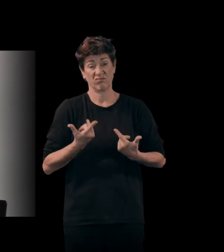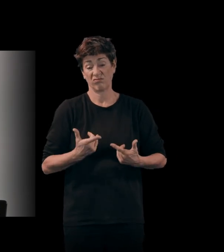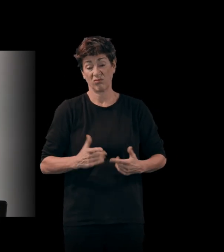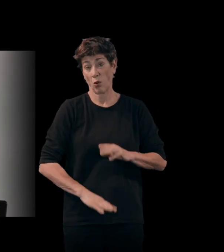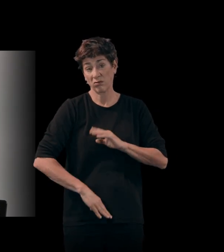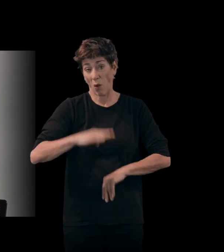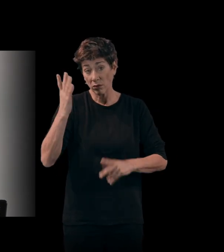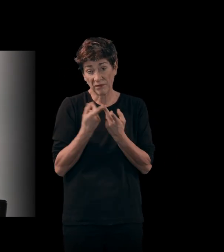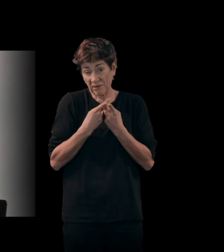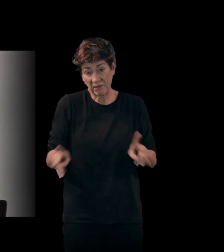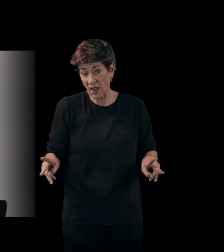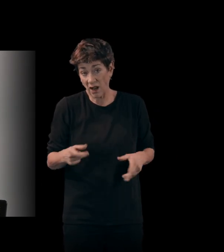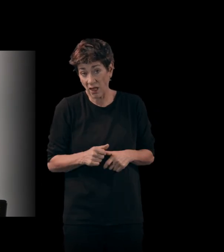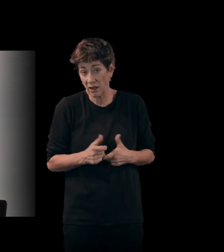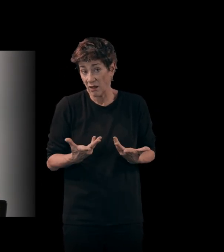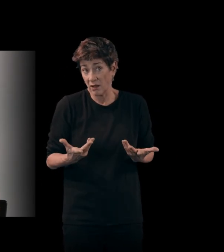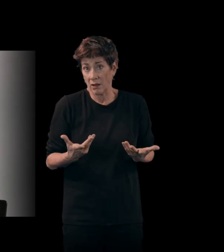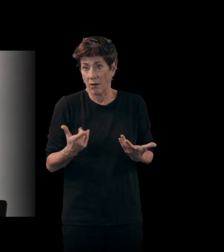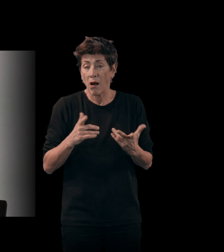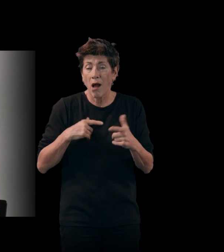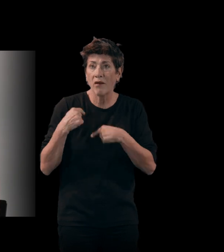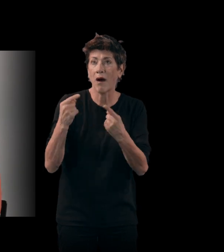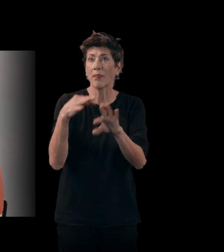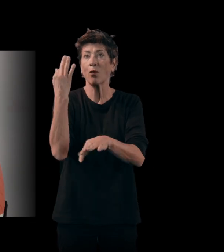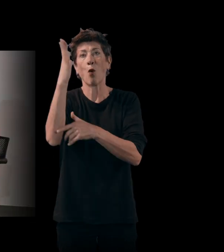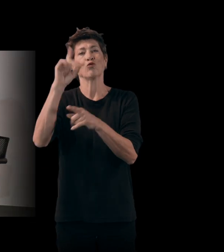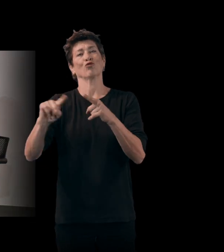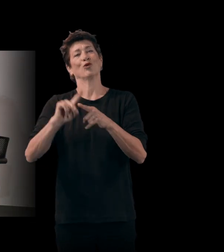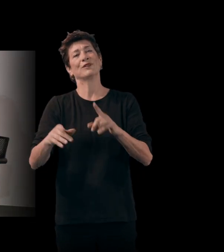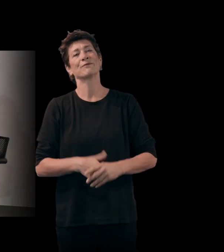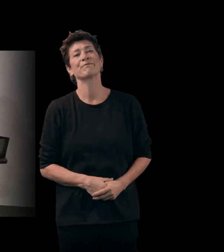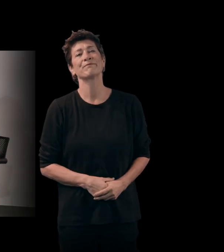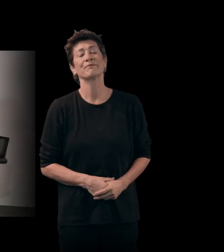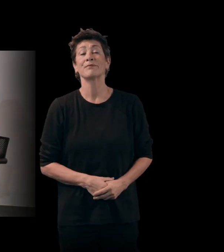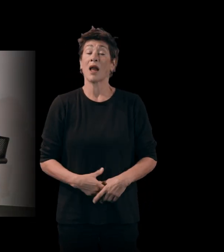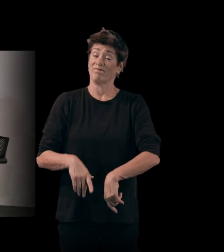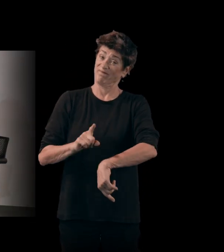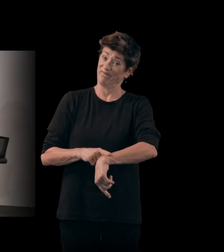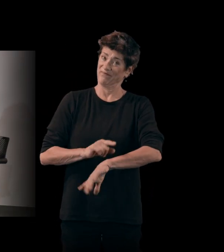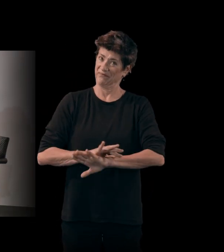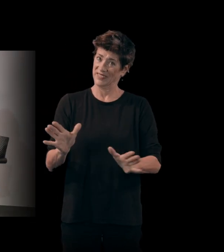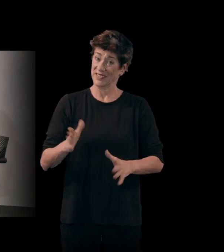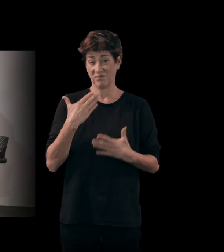Là, on découvre autre chose. Il est l’heure. Merci. On vous aurait bien écouté encore.